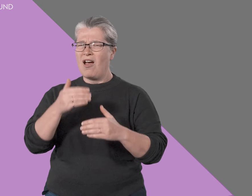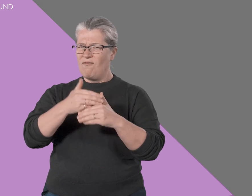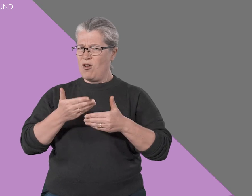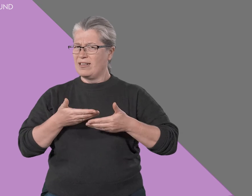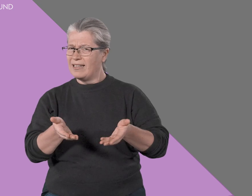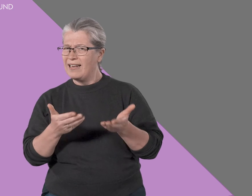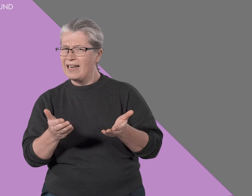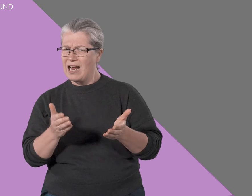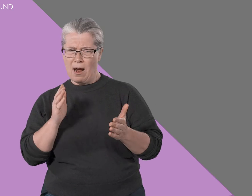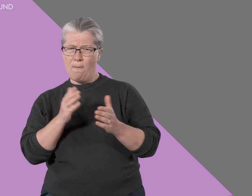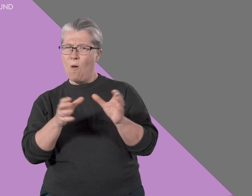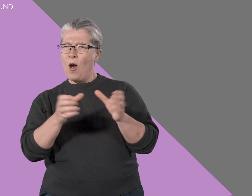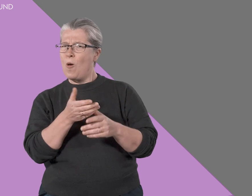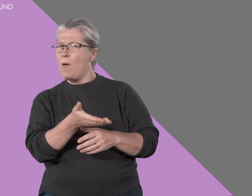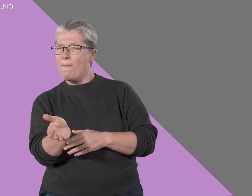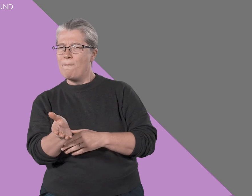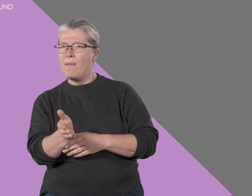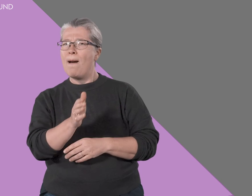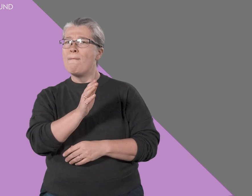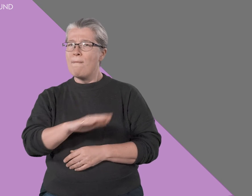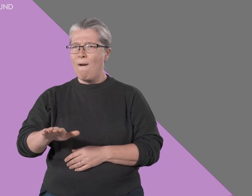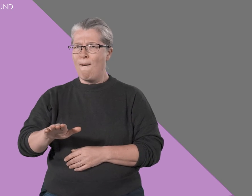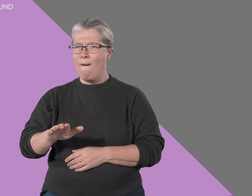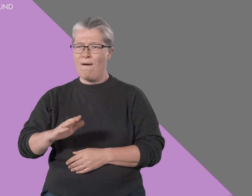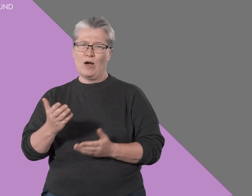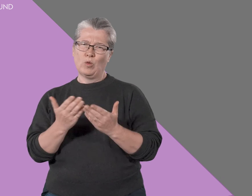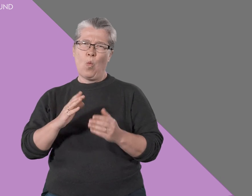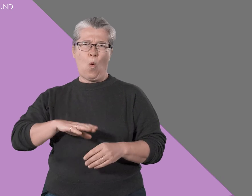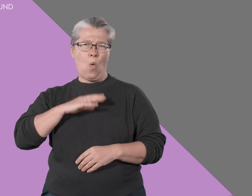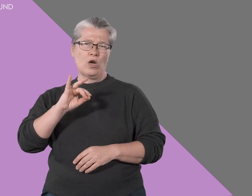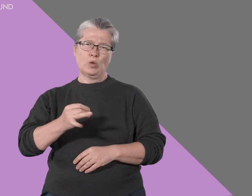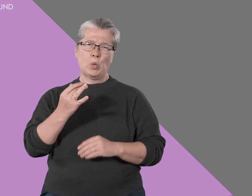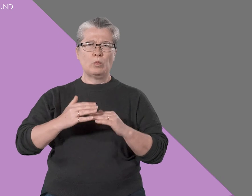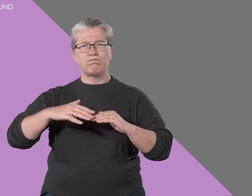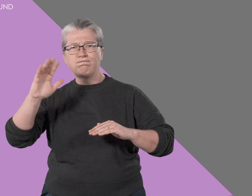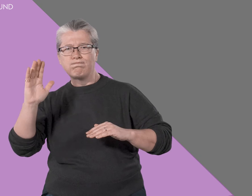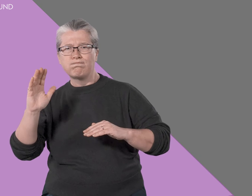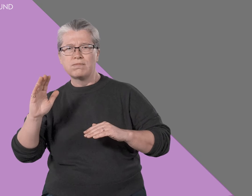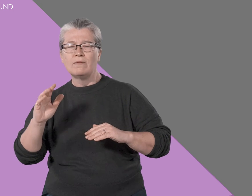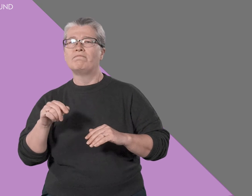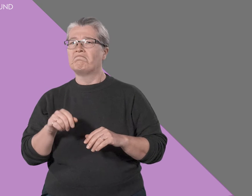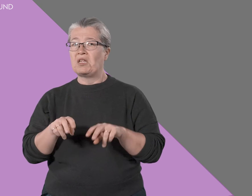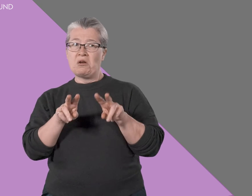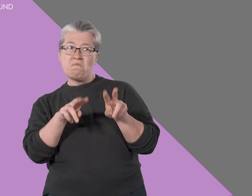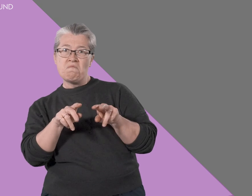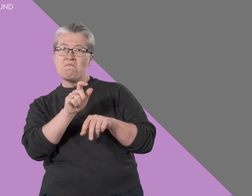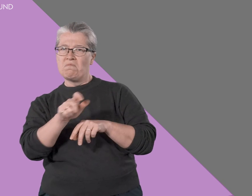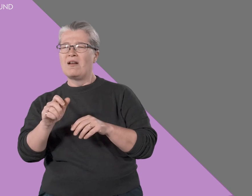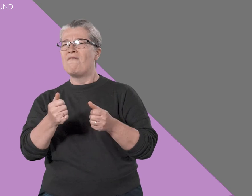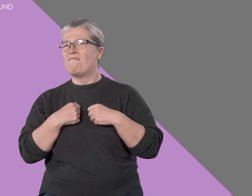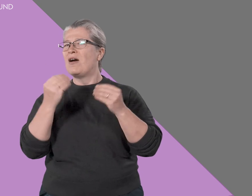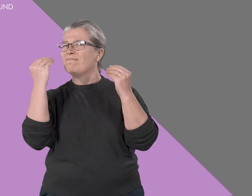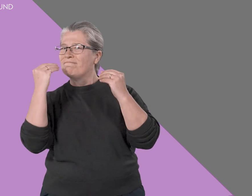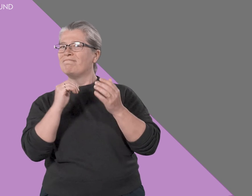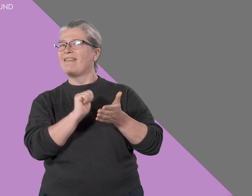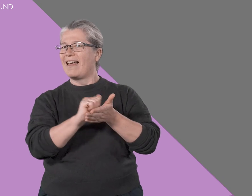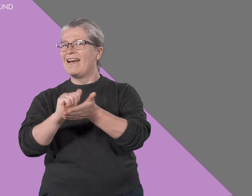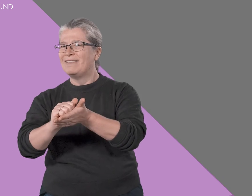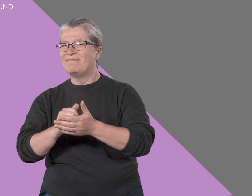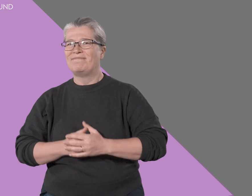Föreställningen är för barn i skolåldern och uppåt och publiken får lära sig tecken.